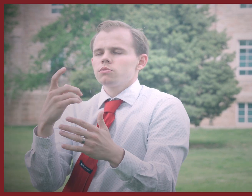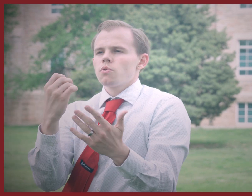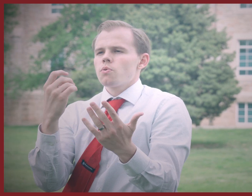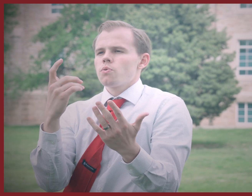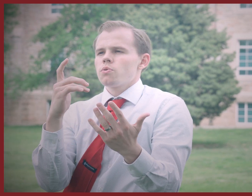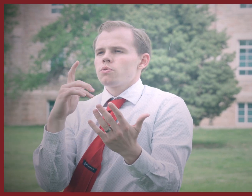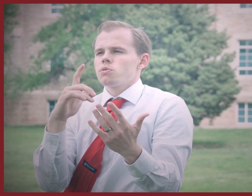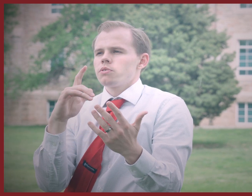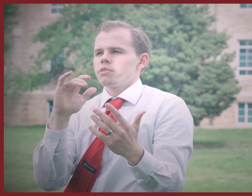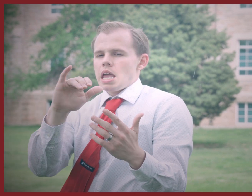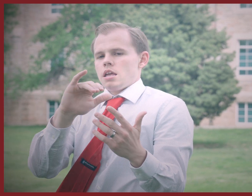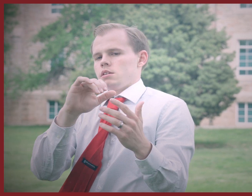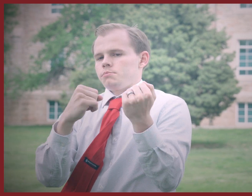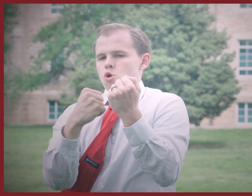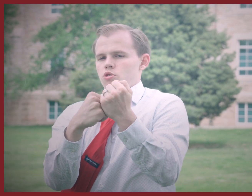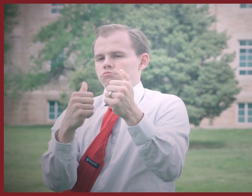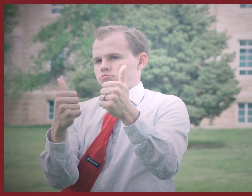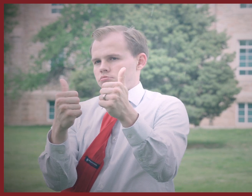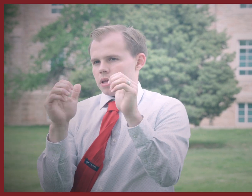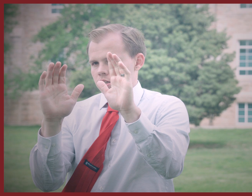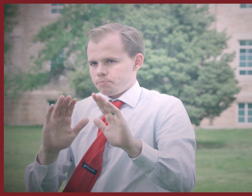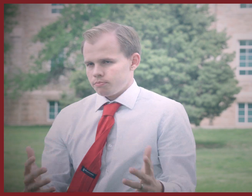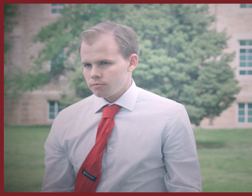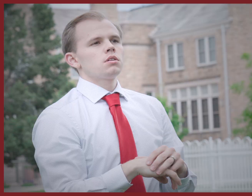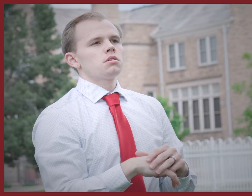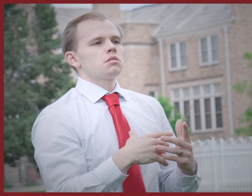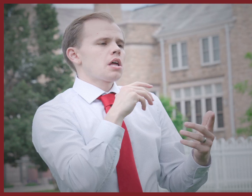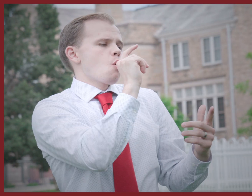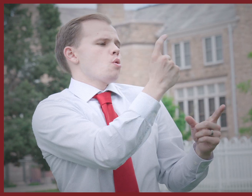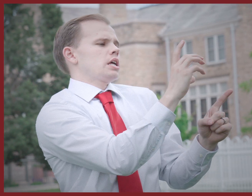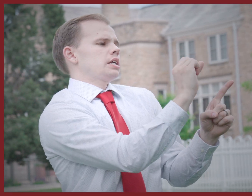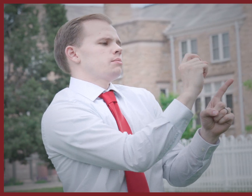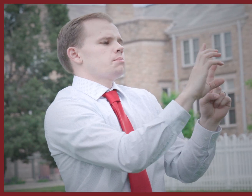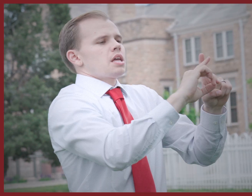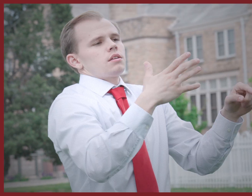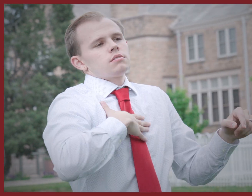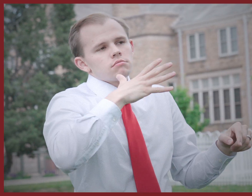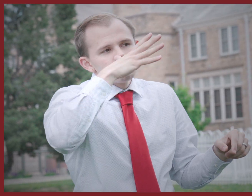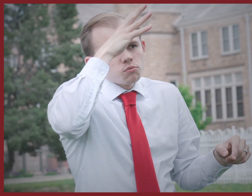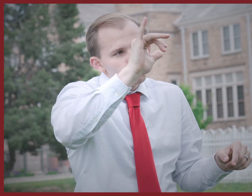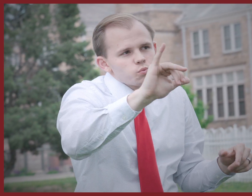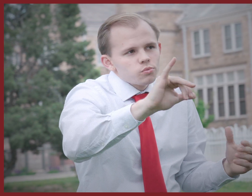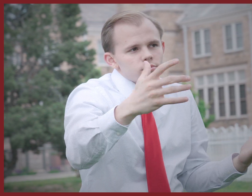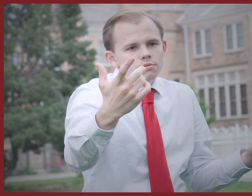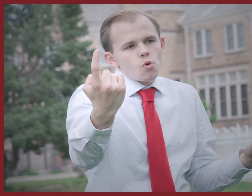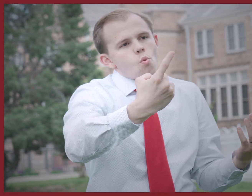y recibí mucho apoyo de él. No solo fue CSDB, por supuesto, fueron mis padres